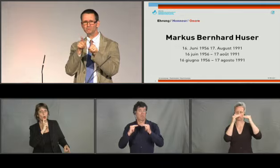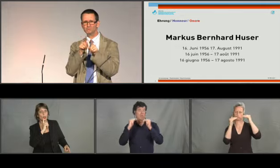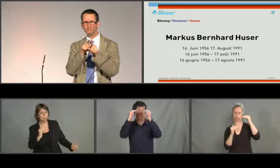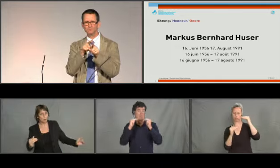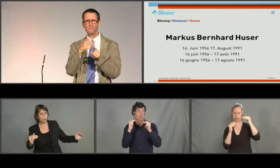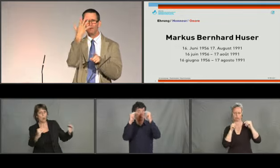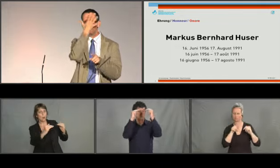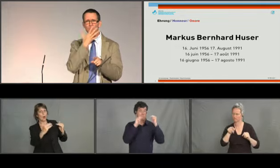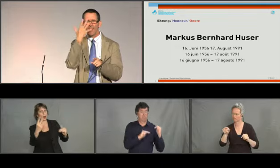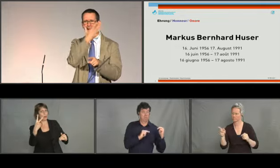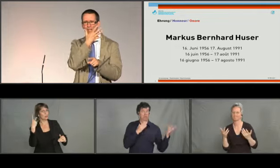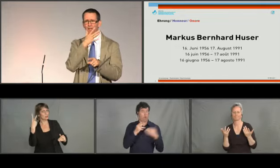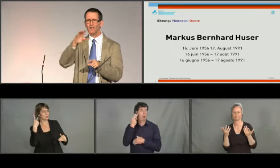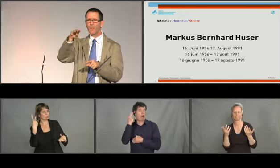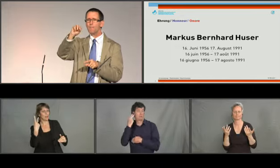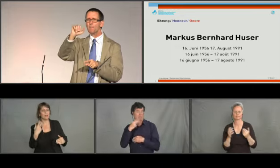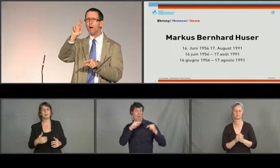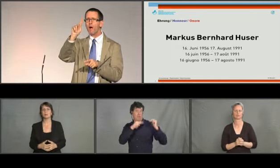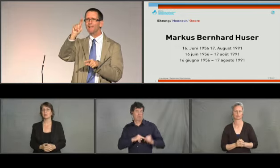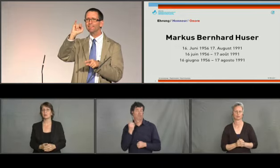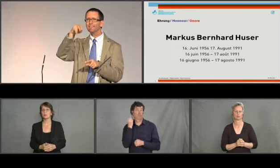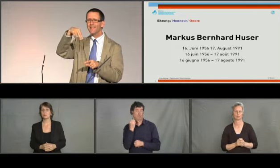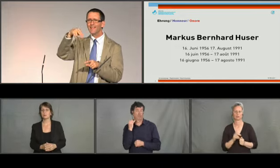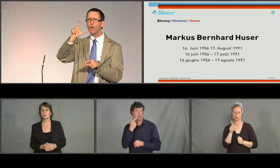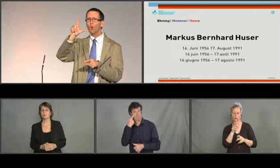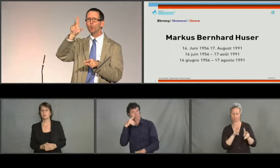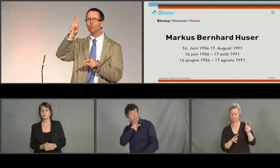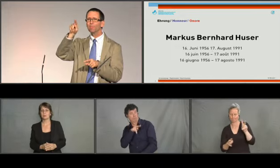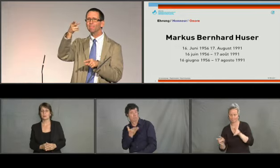Er hat das Ganze beobachtet und sich an die